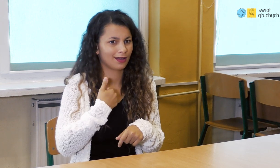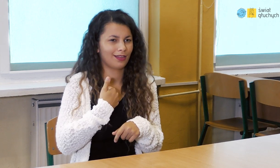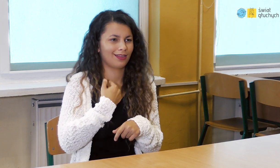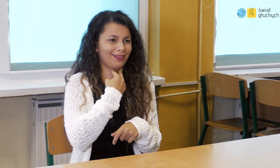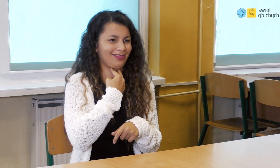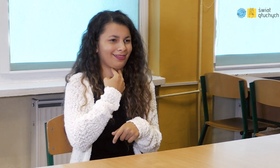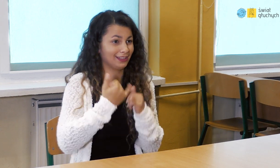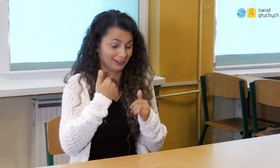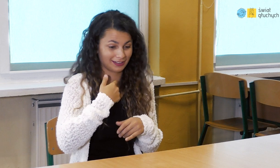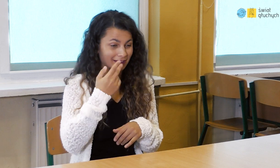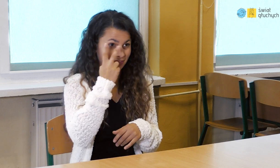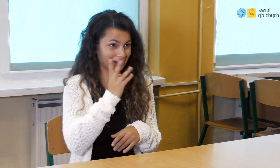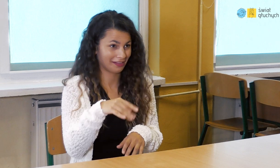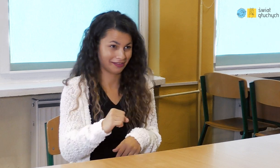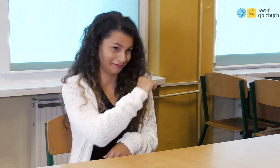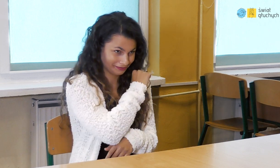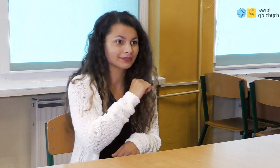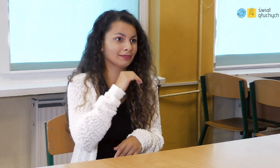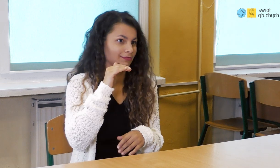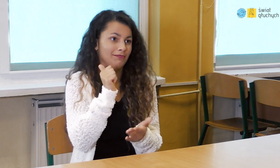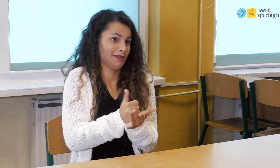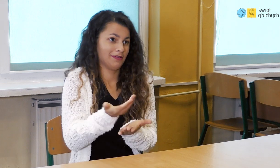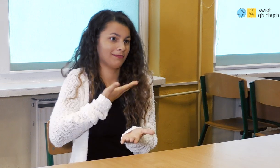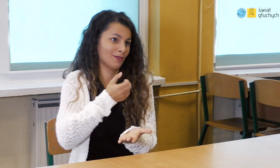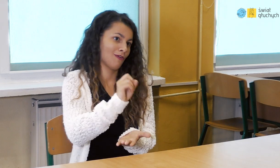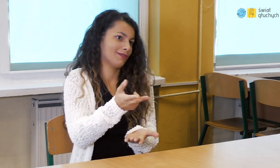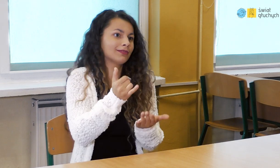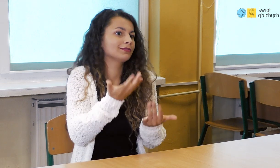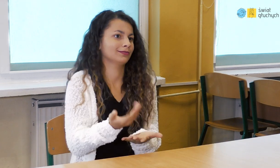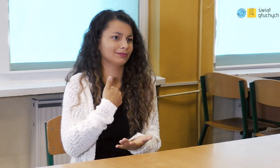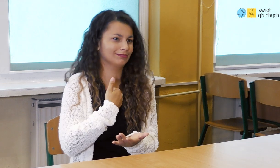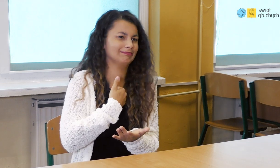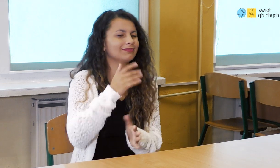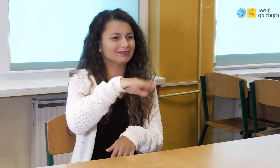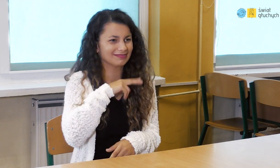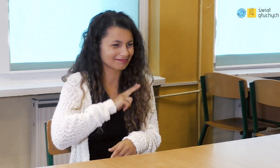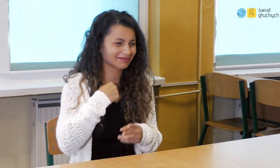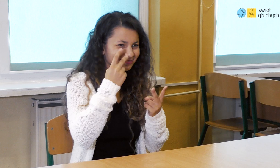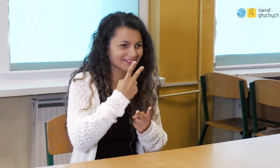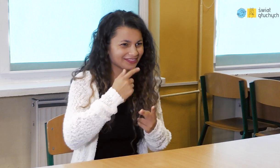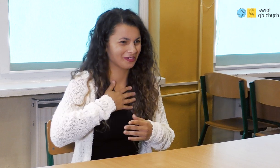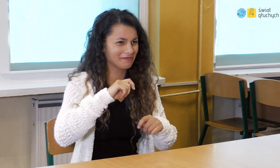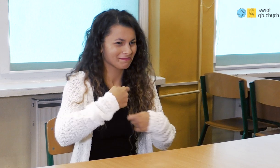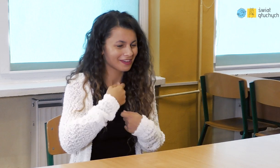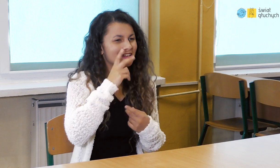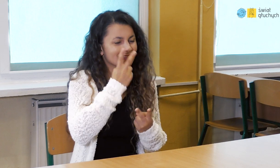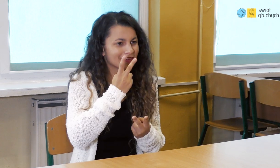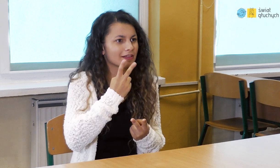Gdybym się buntowała i nie czytała, dostawałabym ocenę niedostateczną. To był mój wybór. Mimo, że czułam się zmuszana,